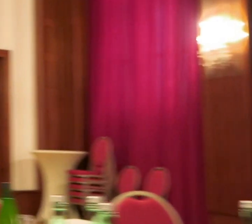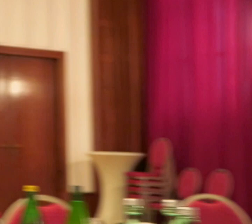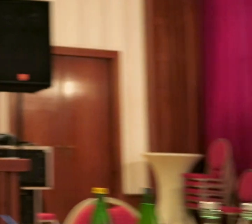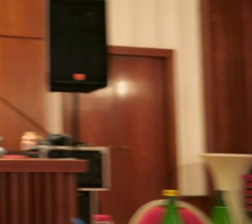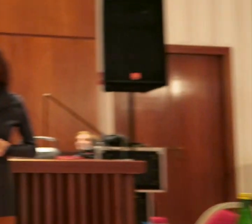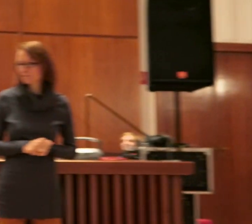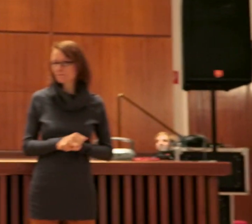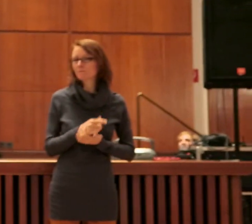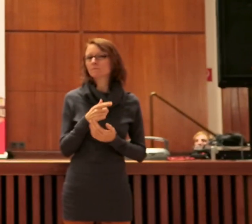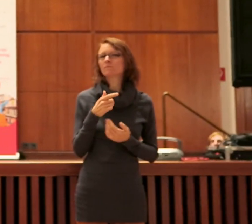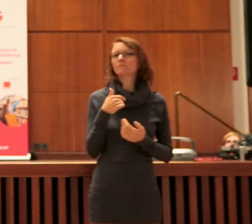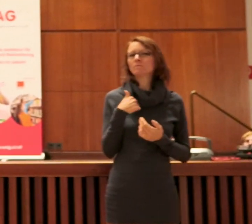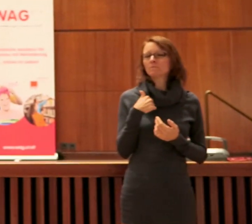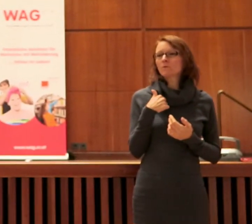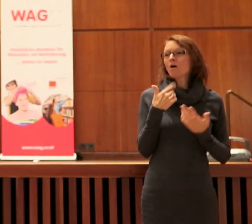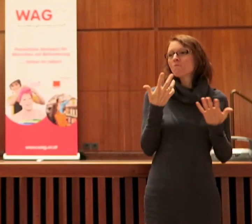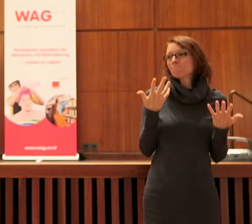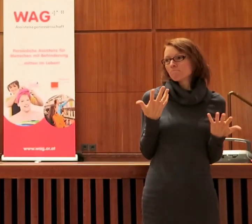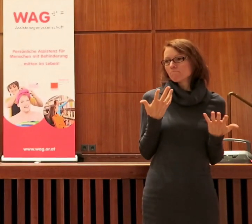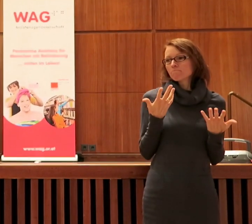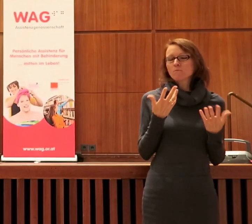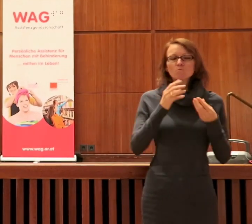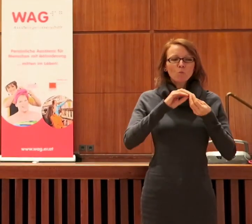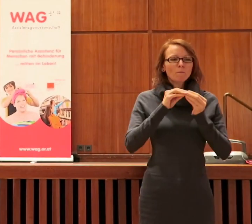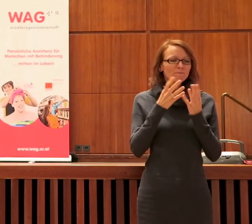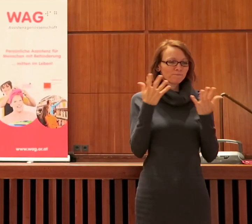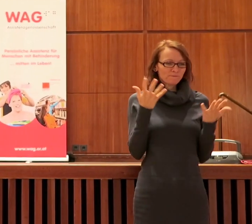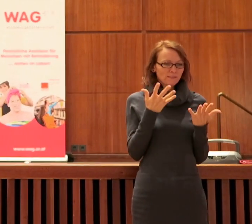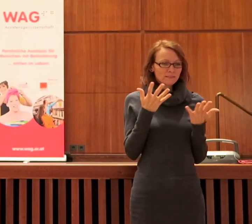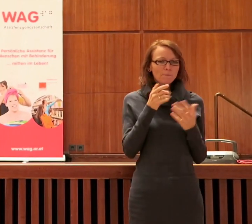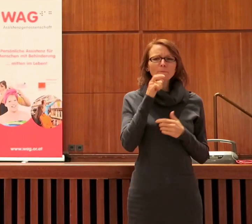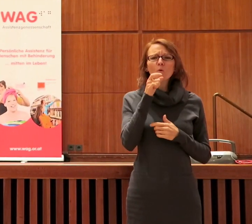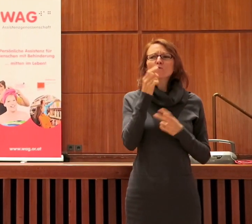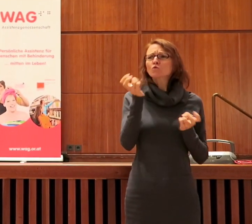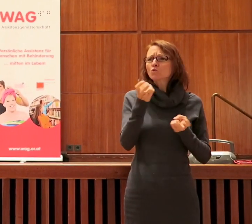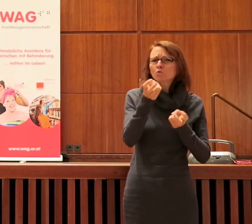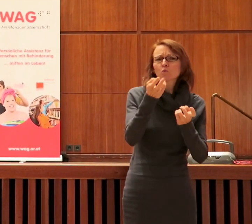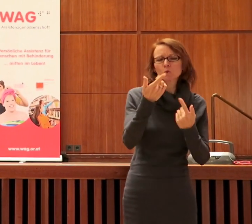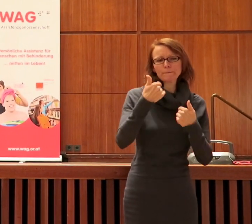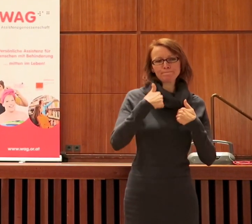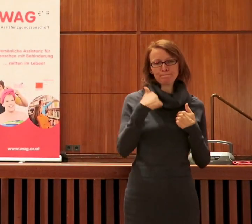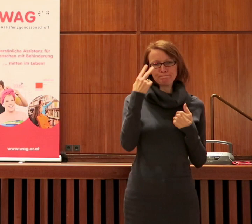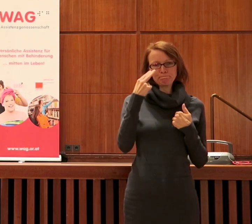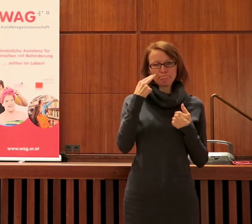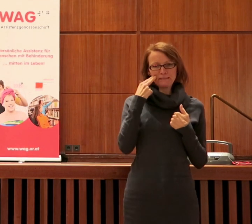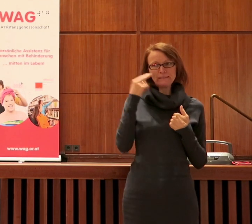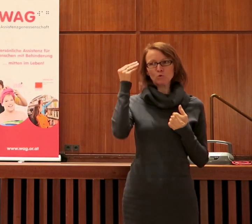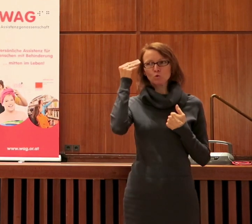Was man natürlich auch... Ein gewisses Problem ist die Berufssuche für Blinde nach der Schule. Das ist nicht gerade einfach.